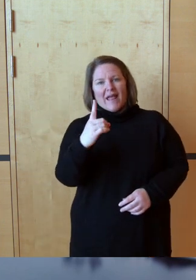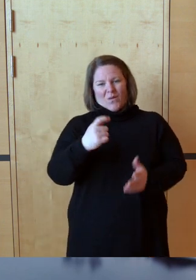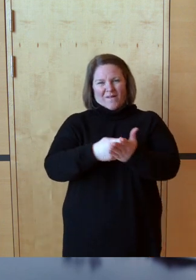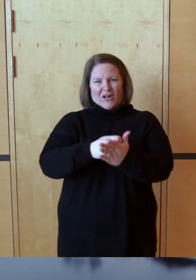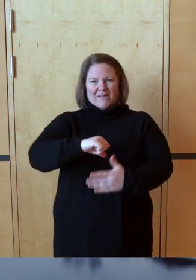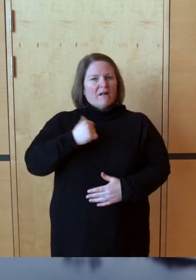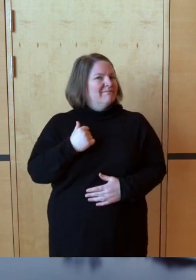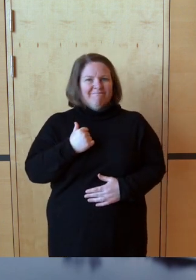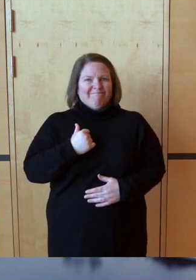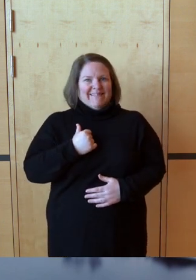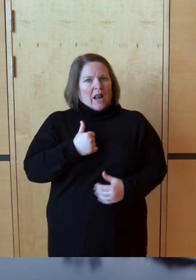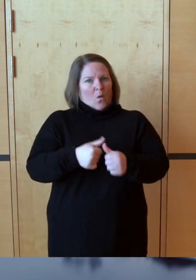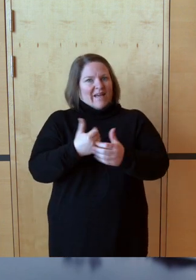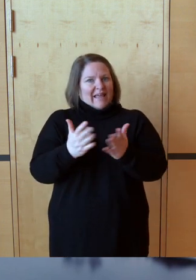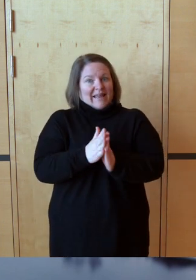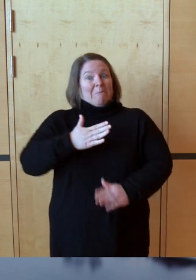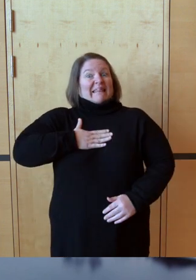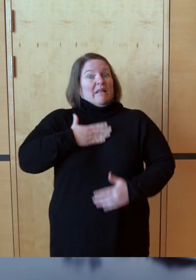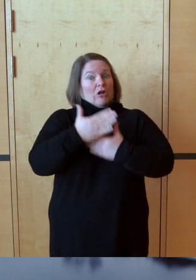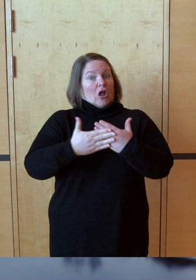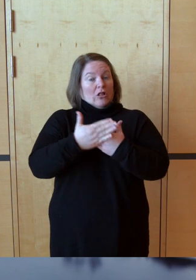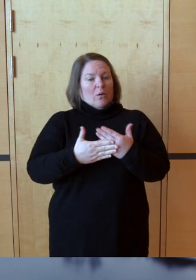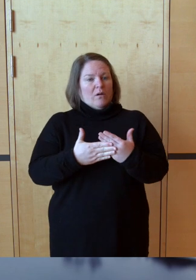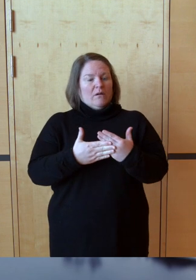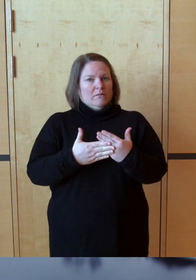Den funkar inte uttaget tjänster som satt